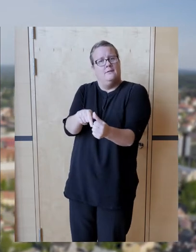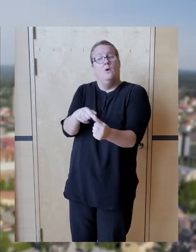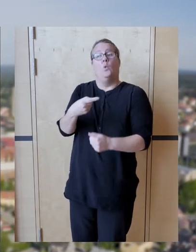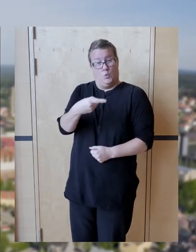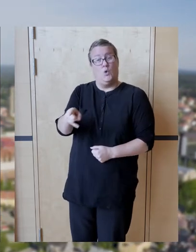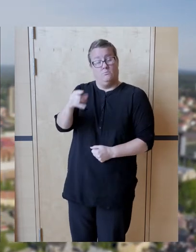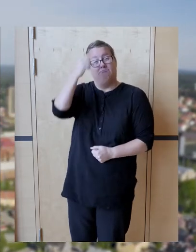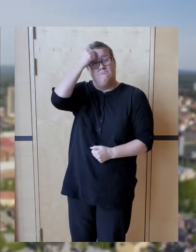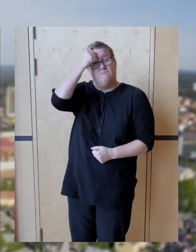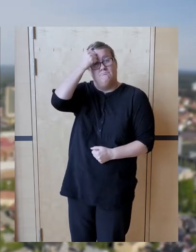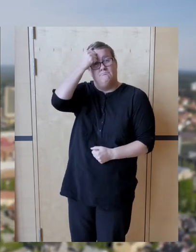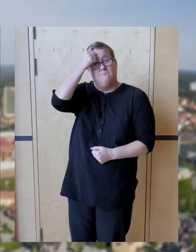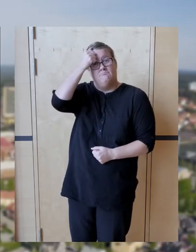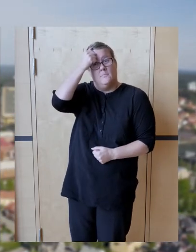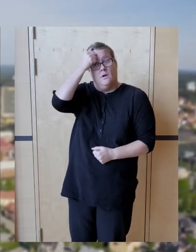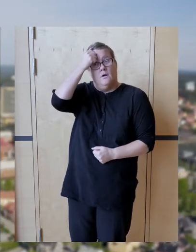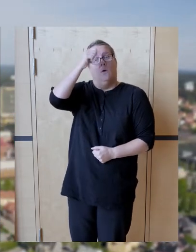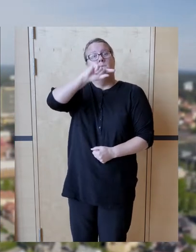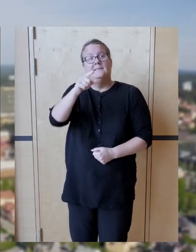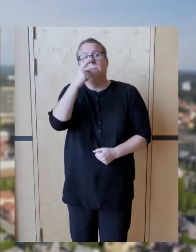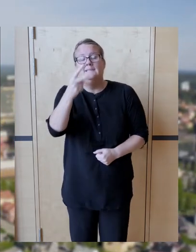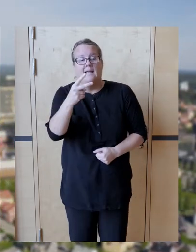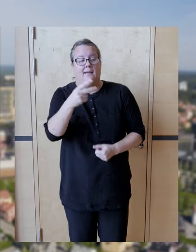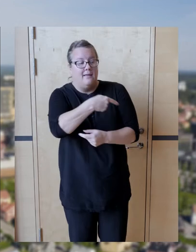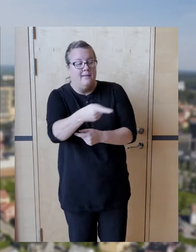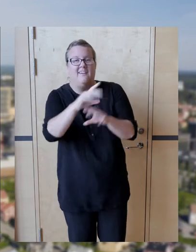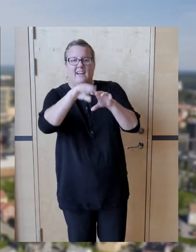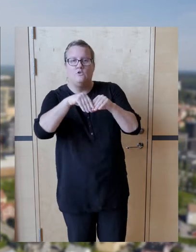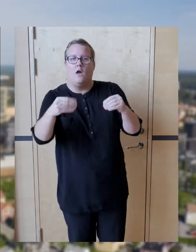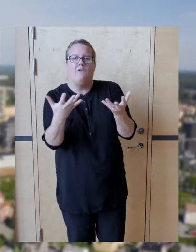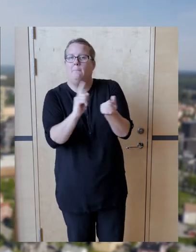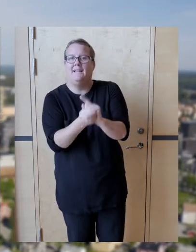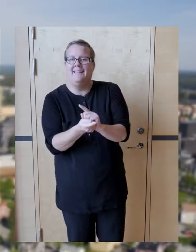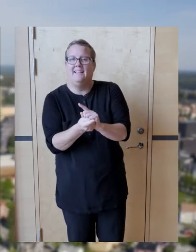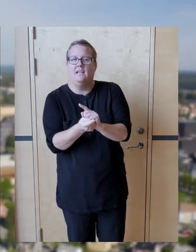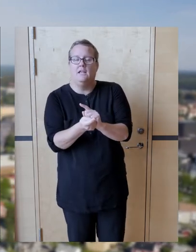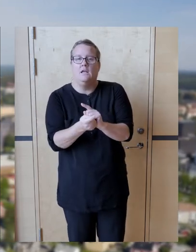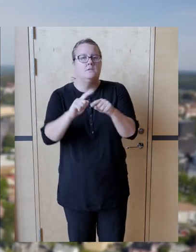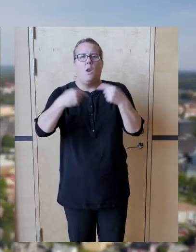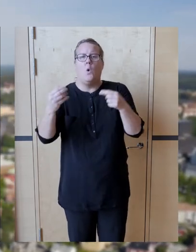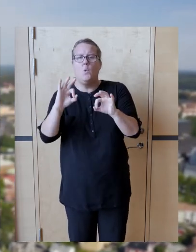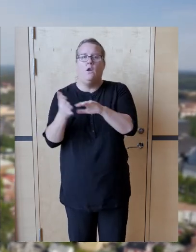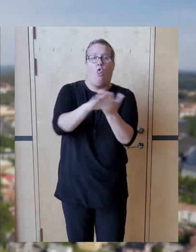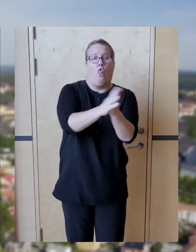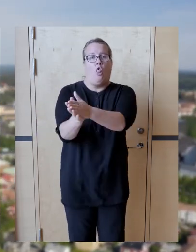De kommer att se vad som levereras ut oavsett hur mycket man pratar fram och tillbaka Tack för rådet